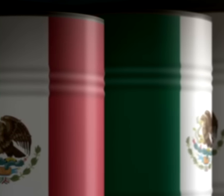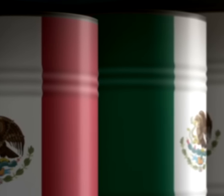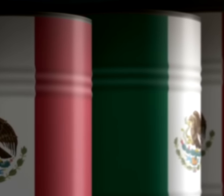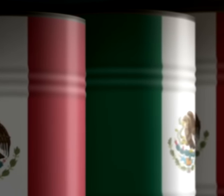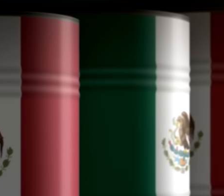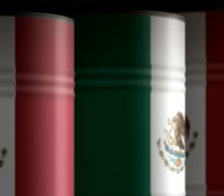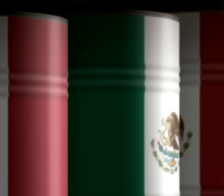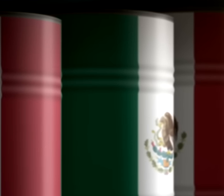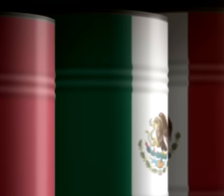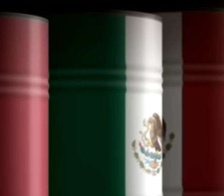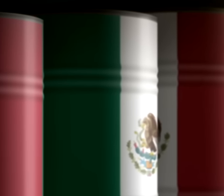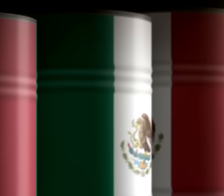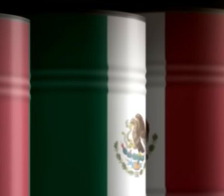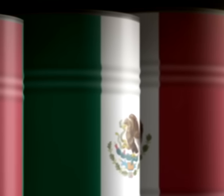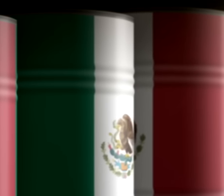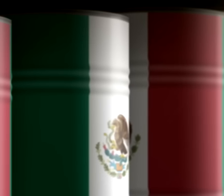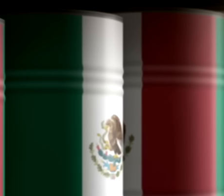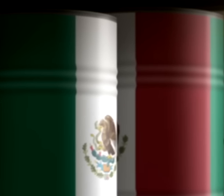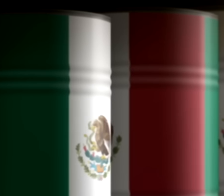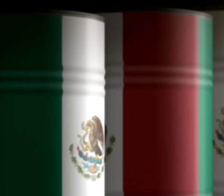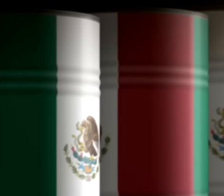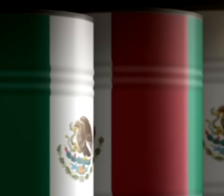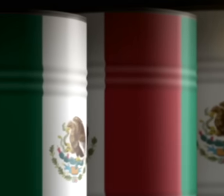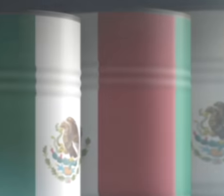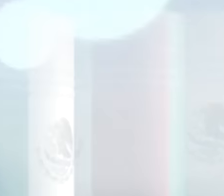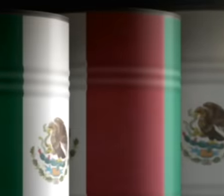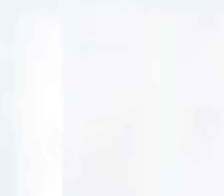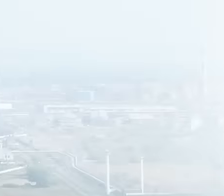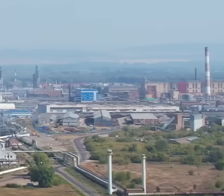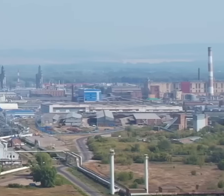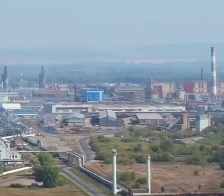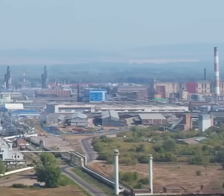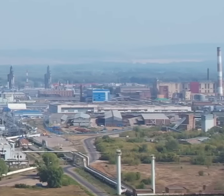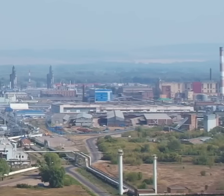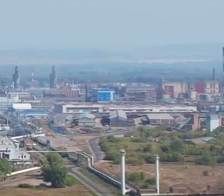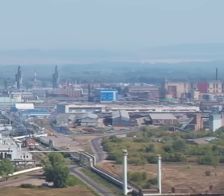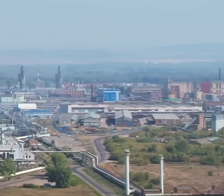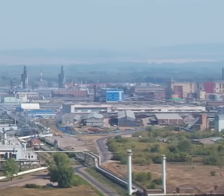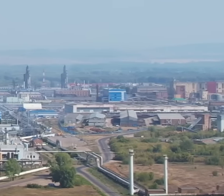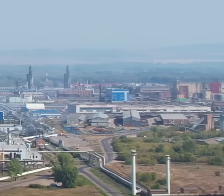a ser el centro de la política nacional. Aquí no se defienden intereses privados, aquí se defiende